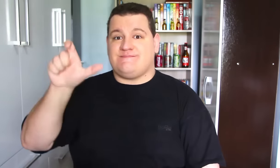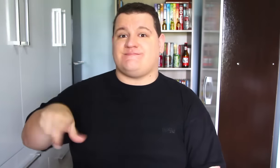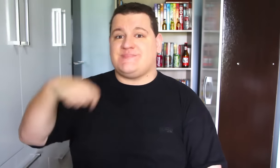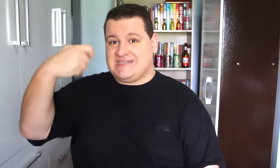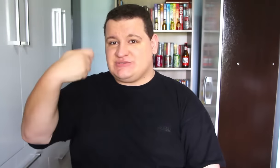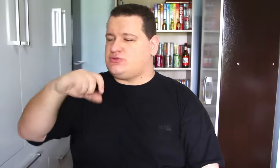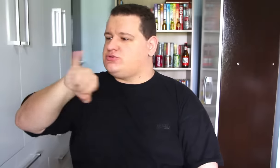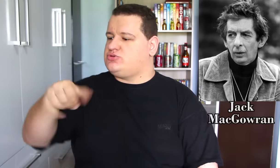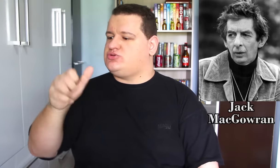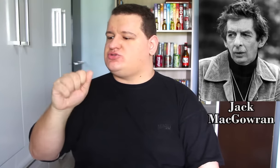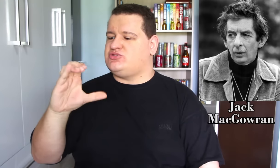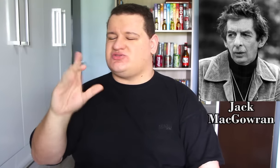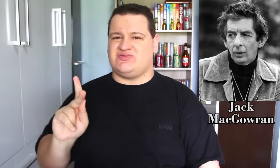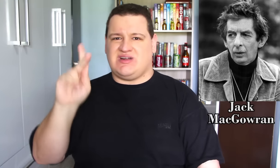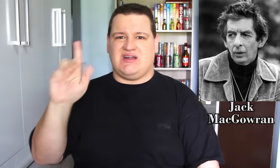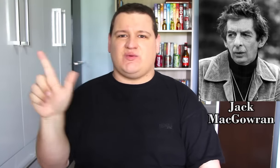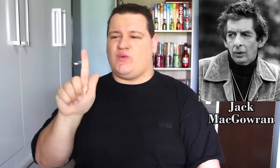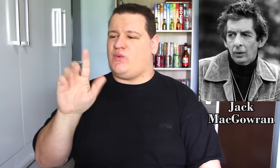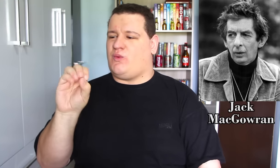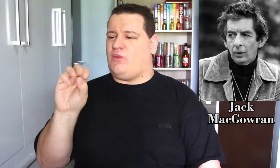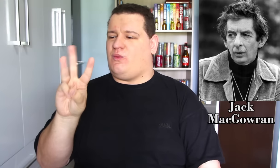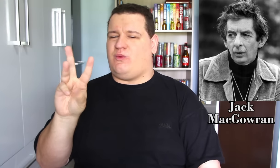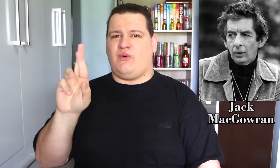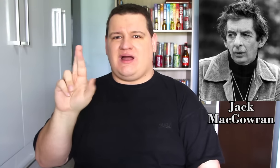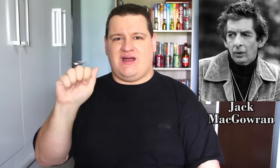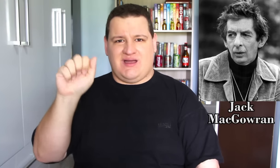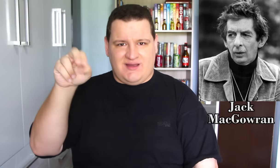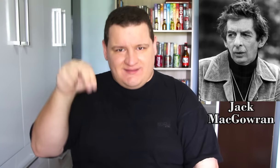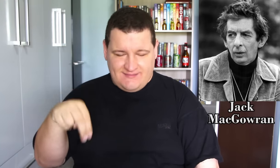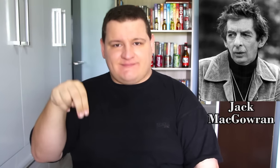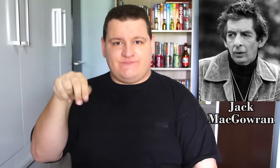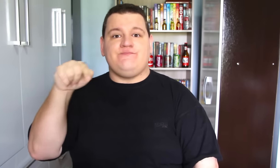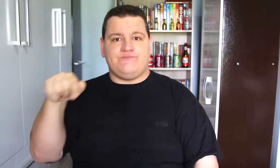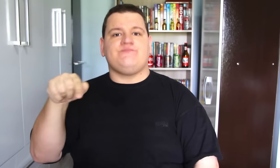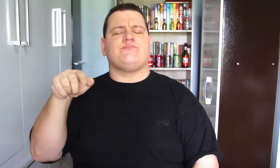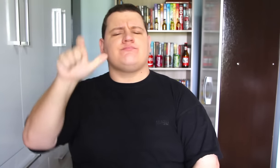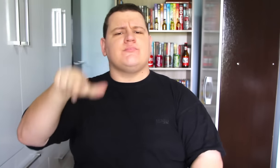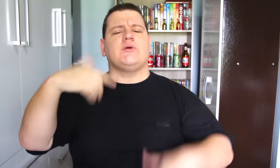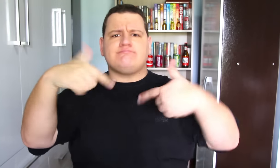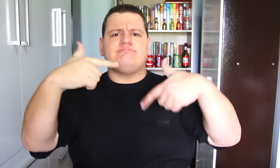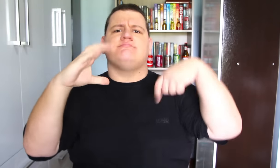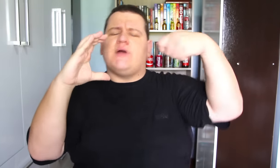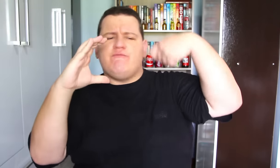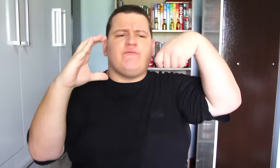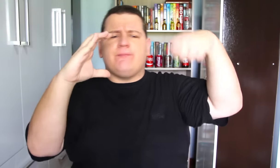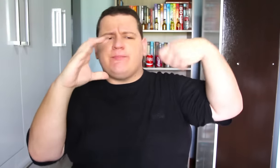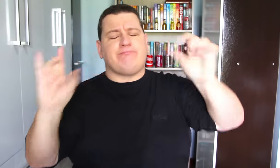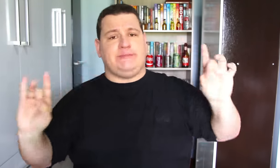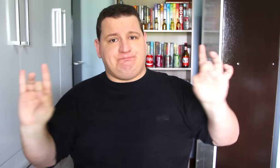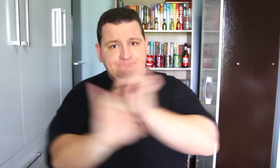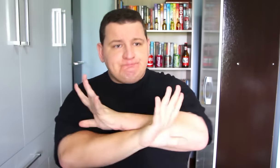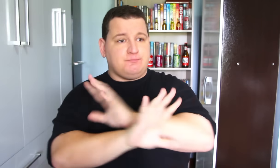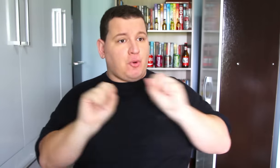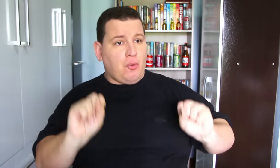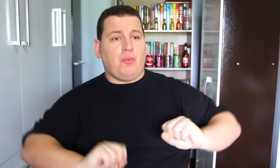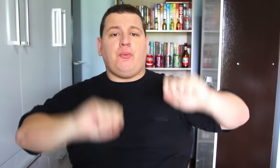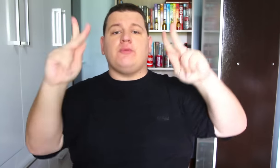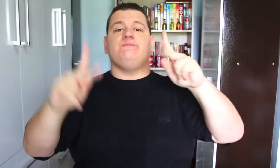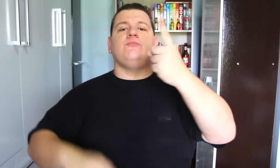O ator Jack Mac Gowran foi às gravações.